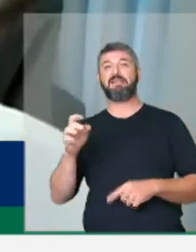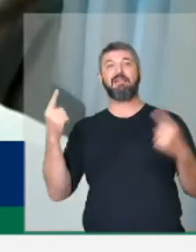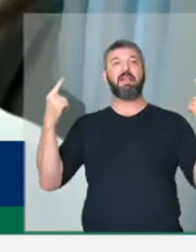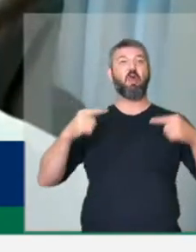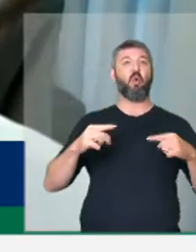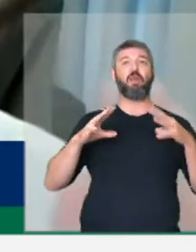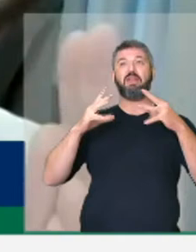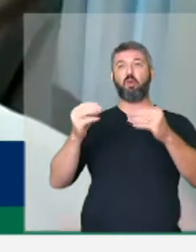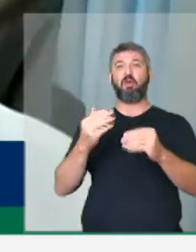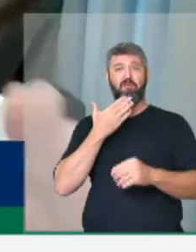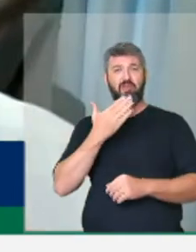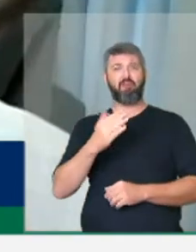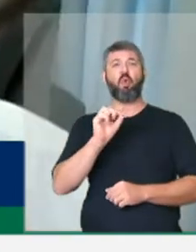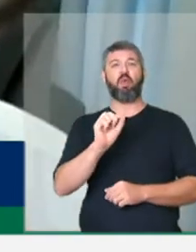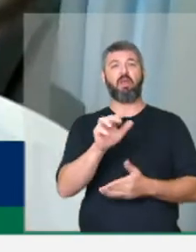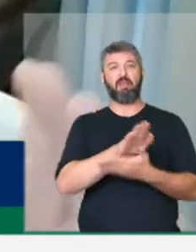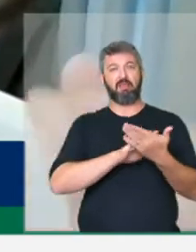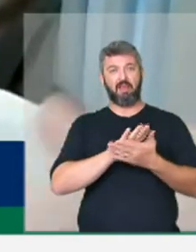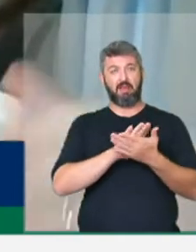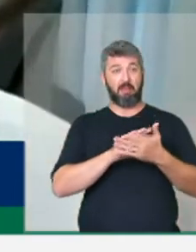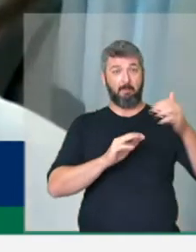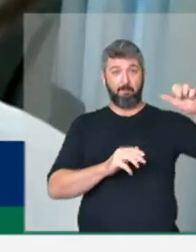IMPOSTOS. NÓS QUEREMOS SALVAR EMPRESAS QUE ESTÃO QUEBRANDO A TODO O SEGUNDO O BRASIL